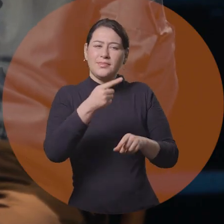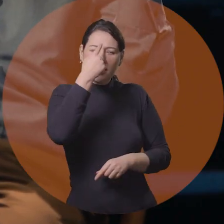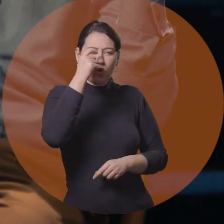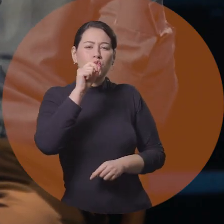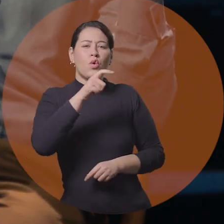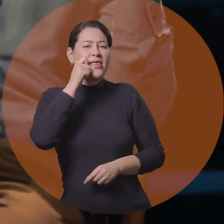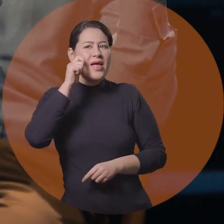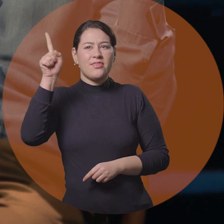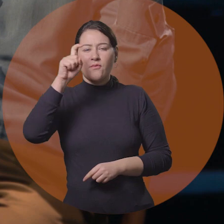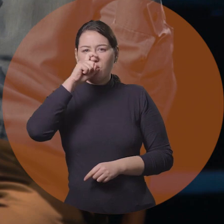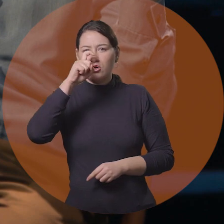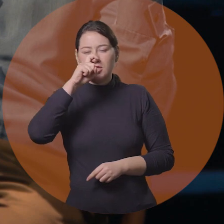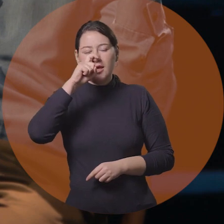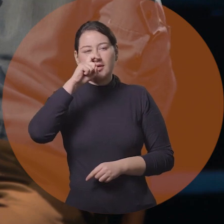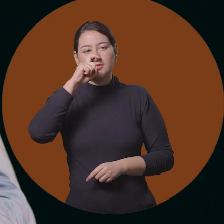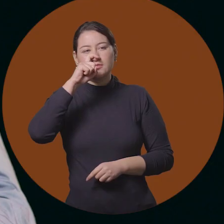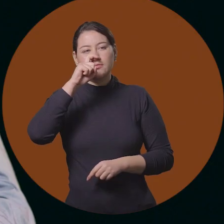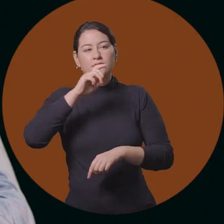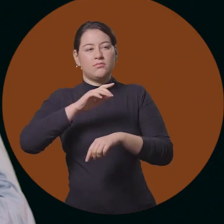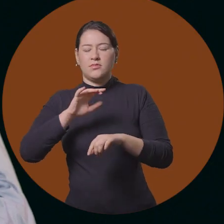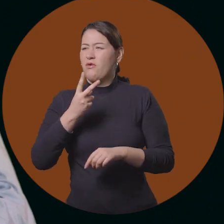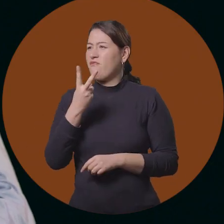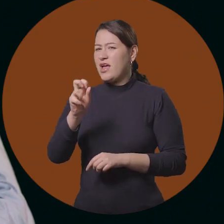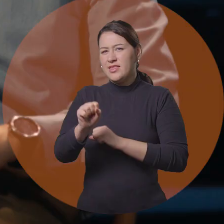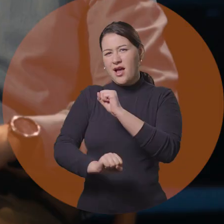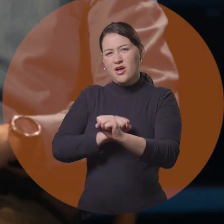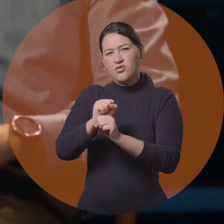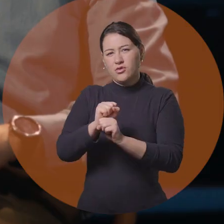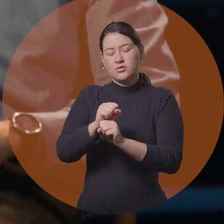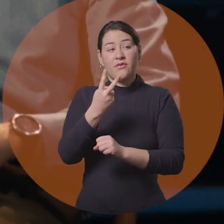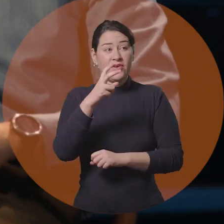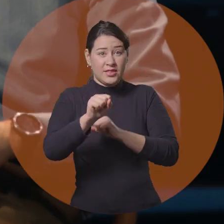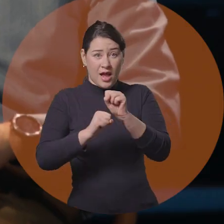en Buenos Aires cuando estabas trabajando… 20 años. 20 años, ¿trabajando de...?